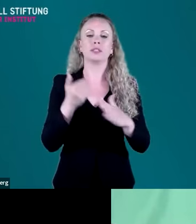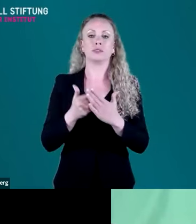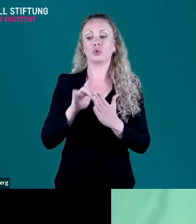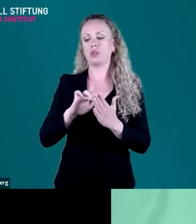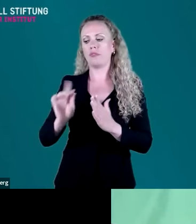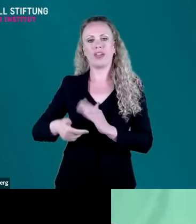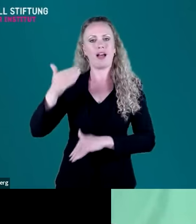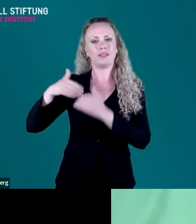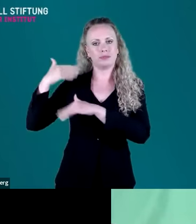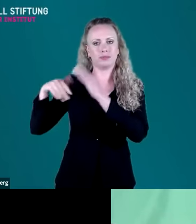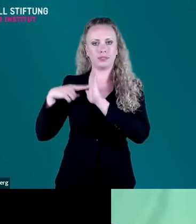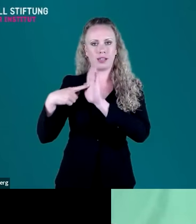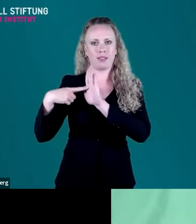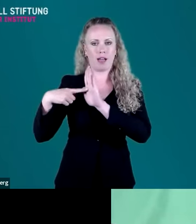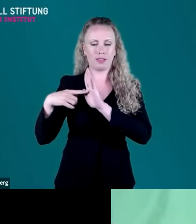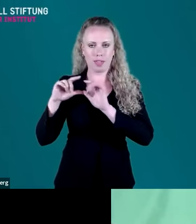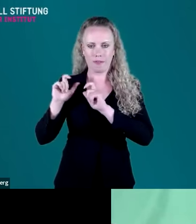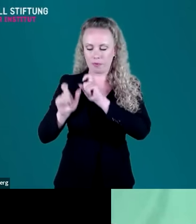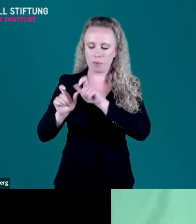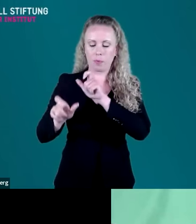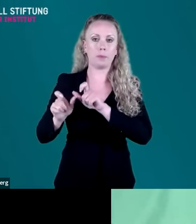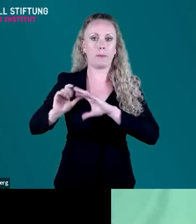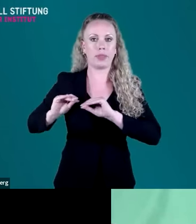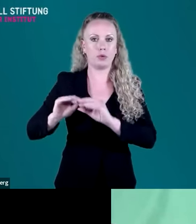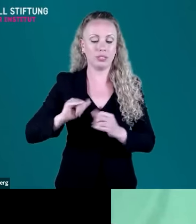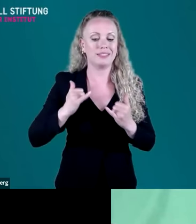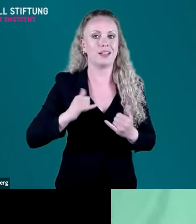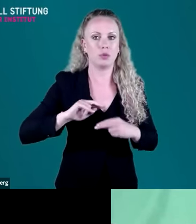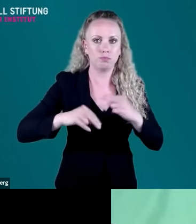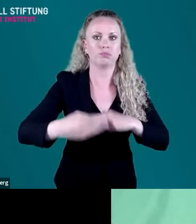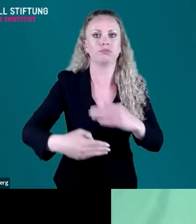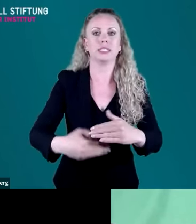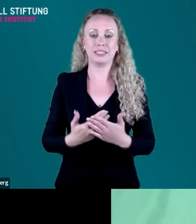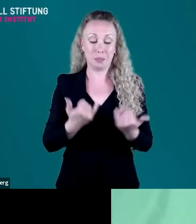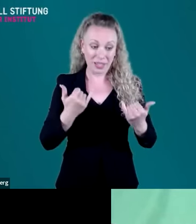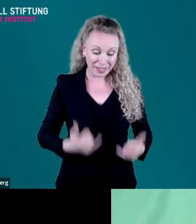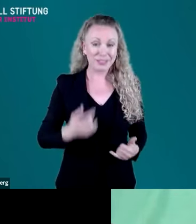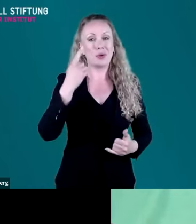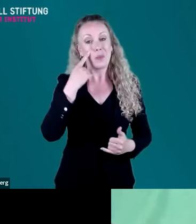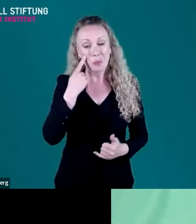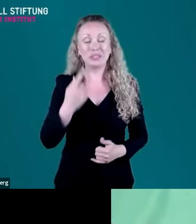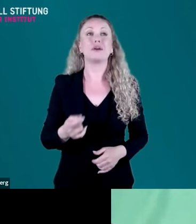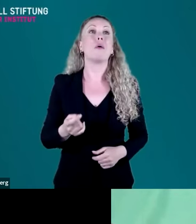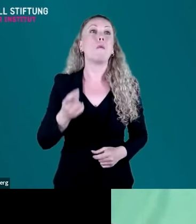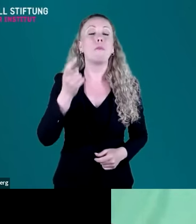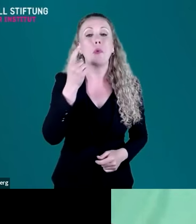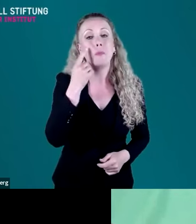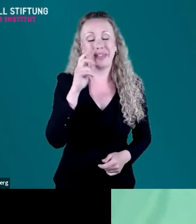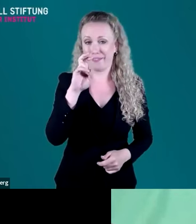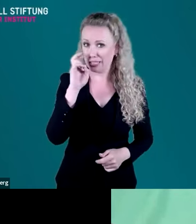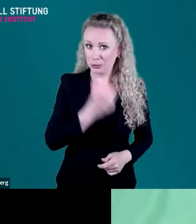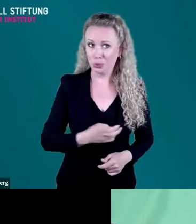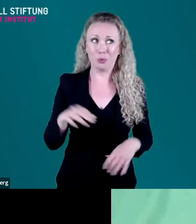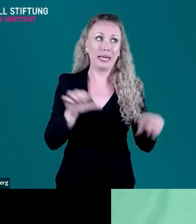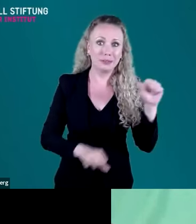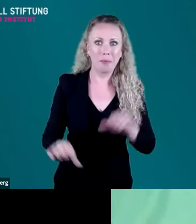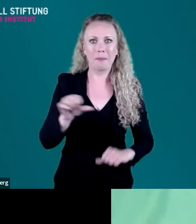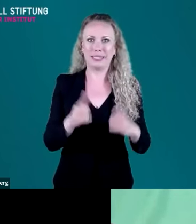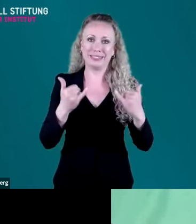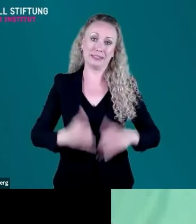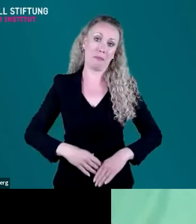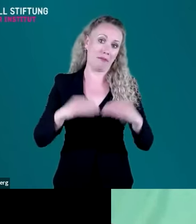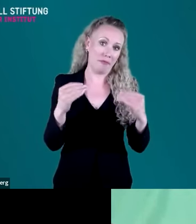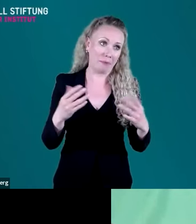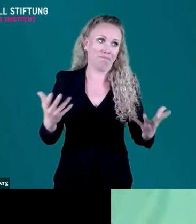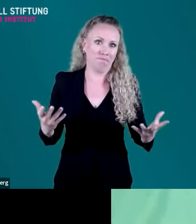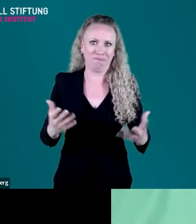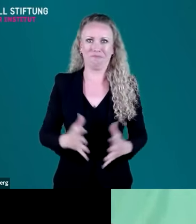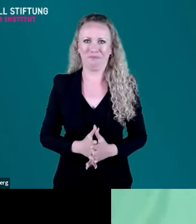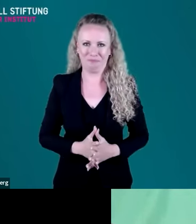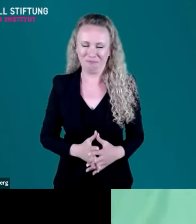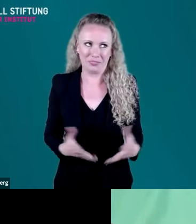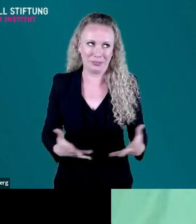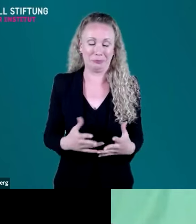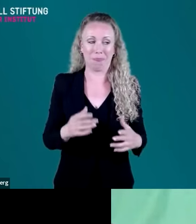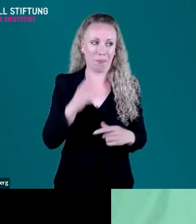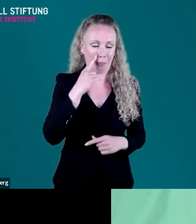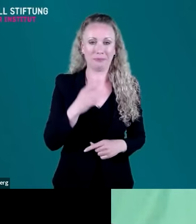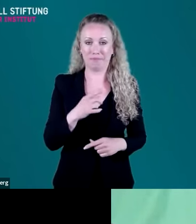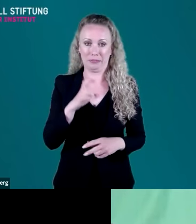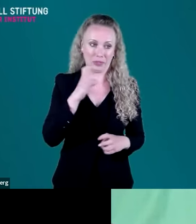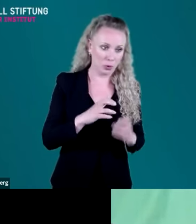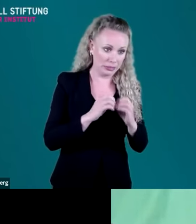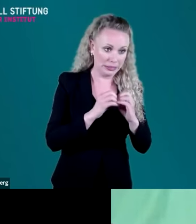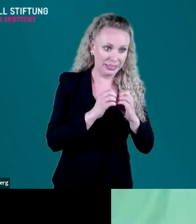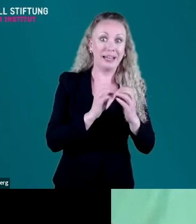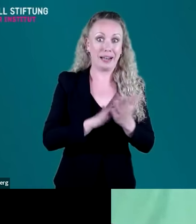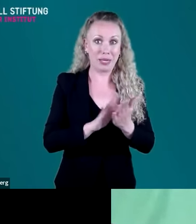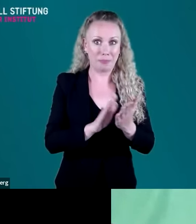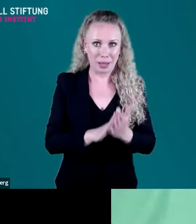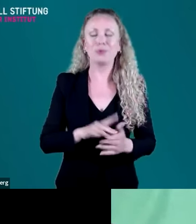Aber wie gesagt, das ist momentan alles ein Versuch, ein Experiment, was sehr weit am Anfang noch steht, und Trial..., Versuch und Irrtum usw. Genau. Danke.